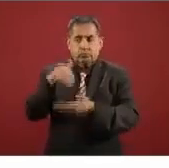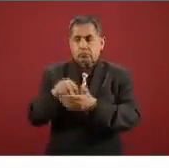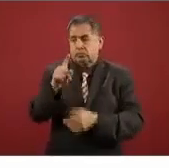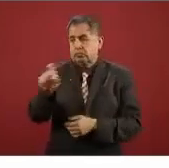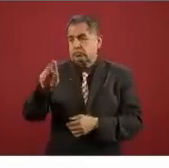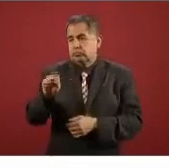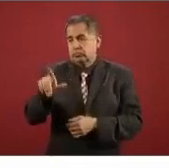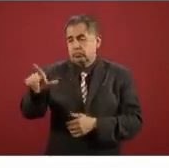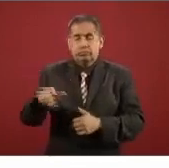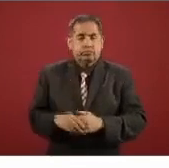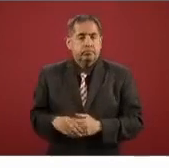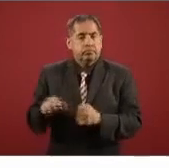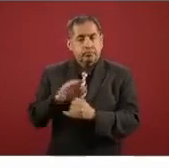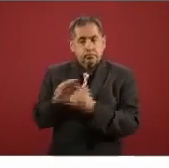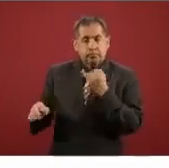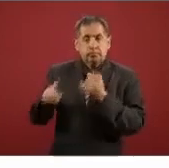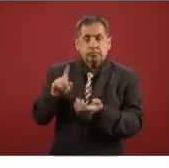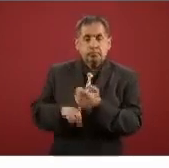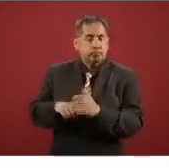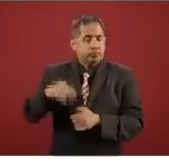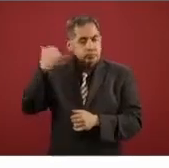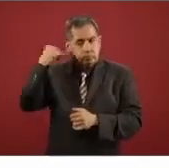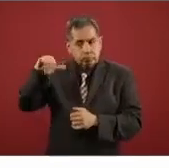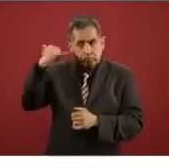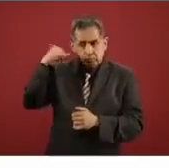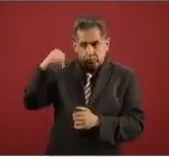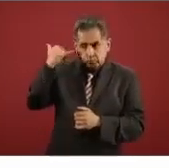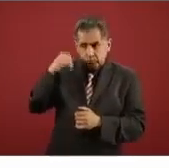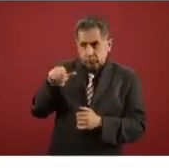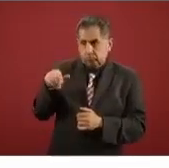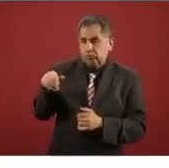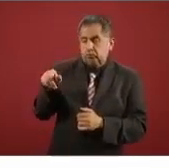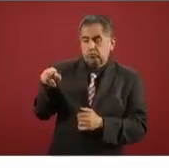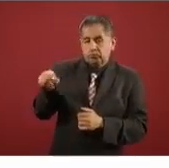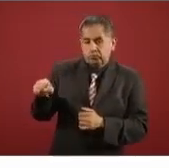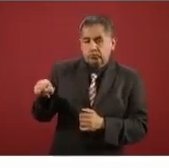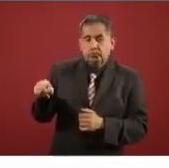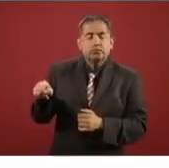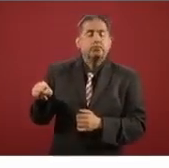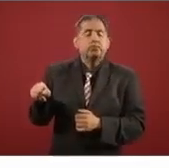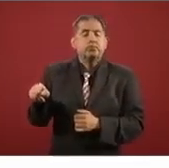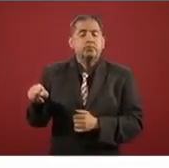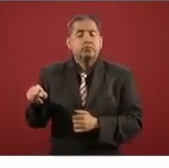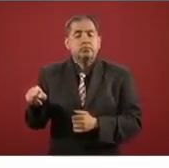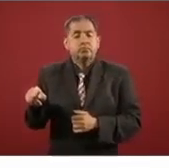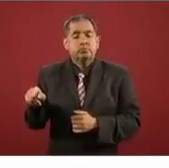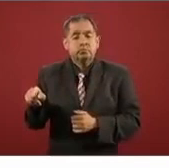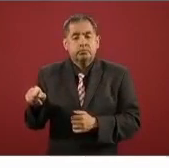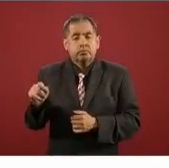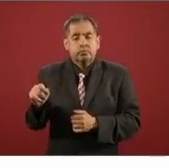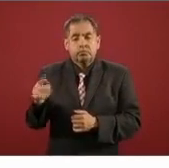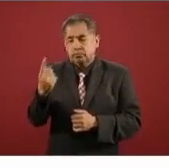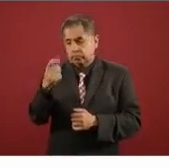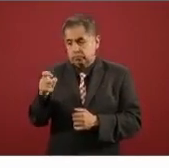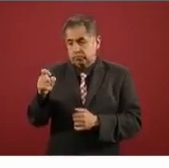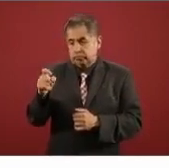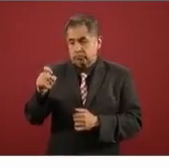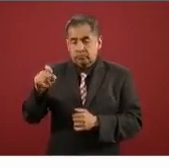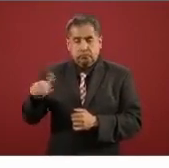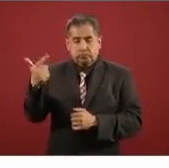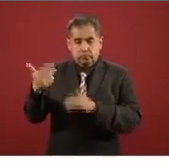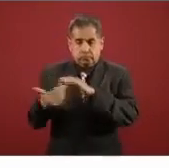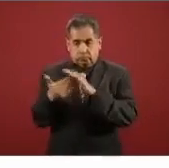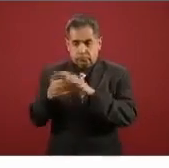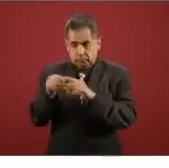Por último, tenemos el caso de Yucatán, que fueron las 112 mesas que se montaron,